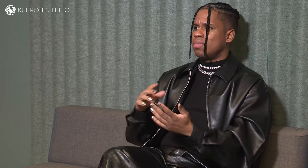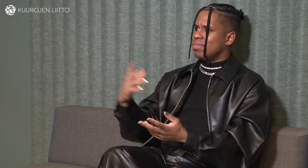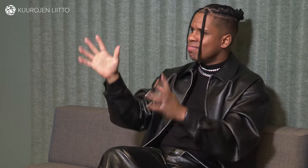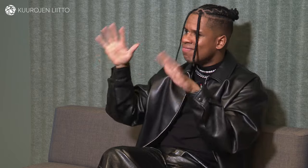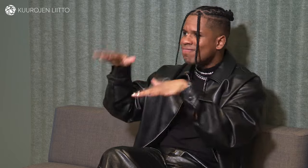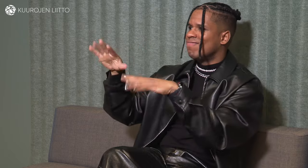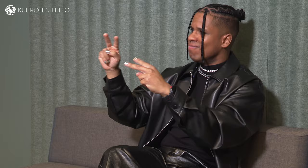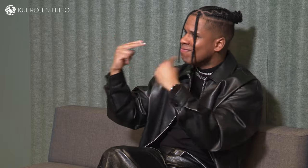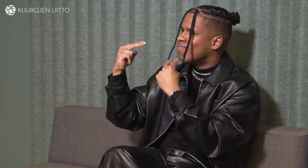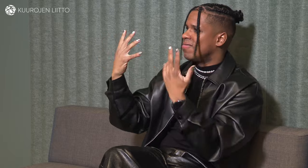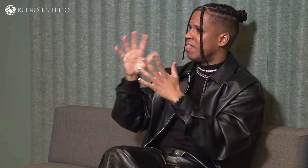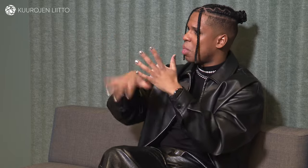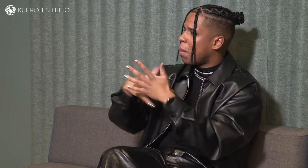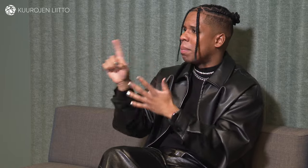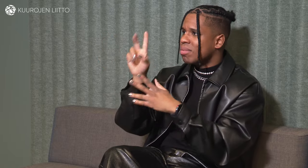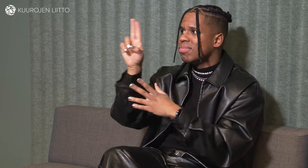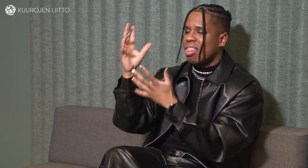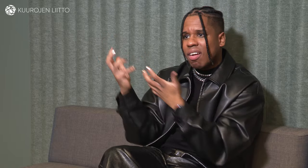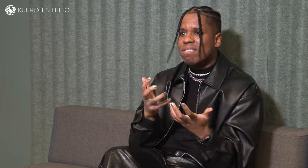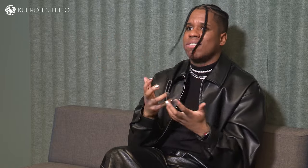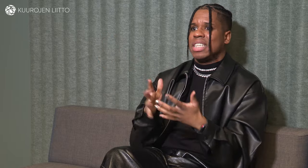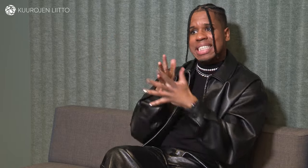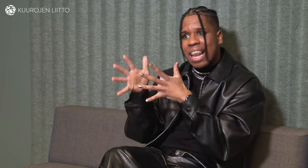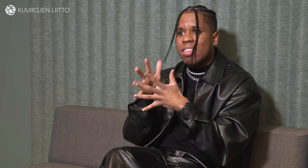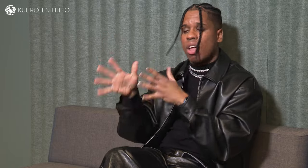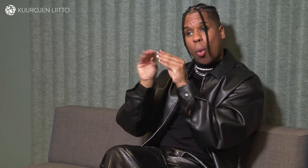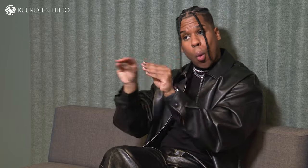mitä nämä tarpeet oikeasti ovat.